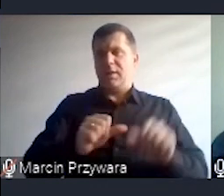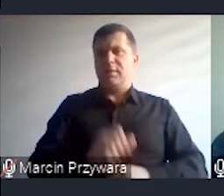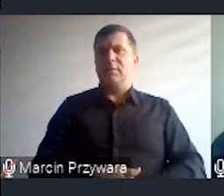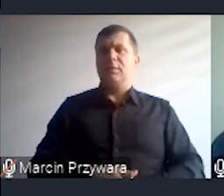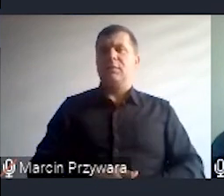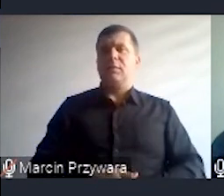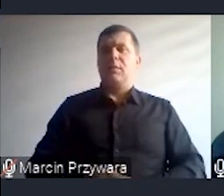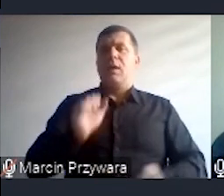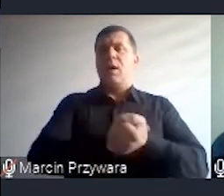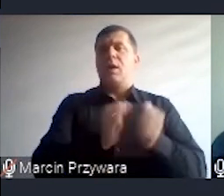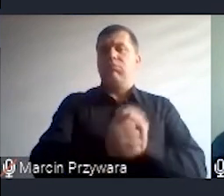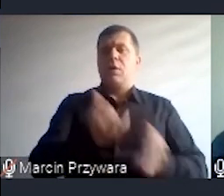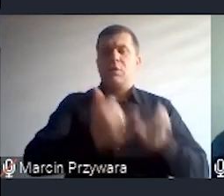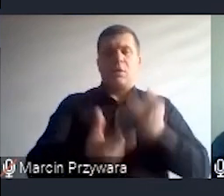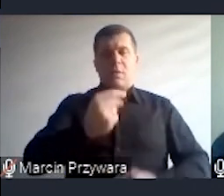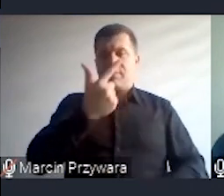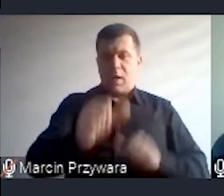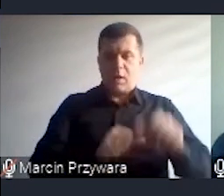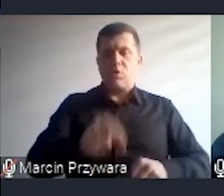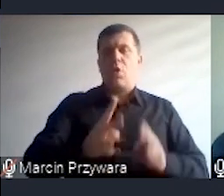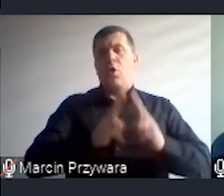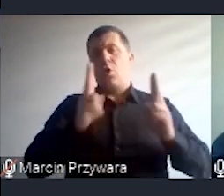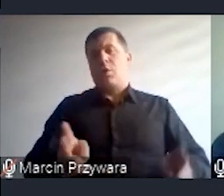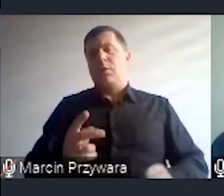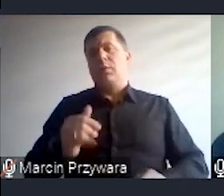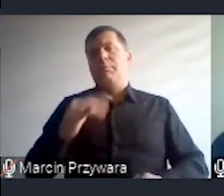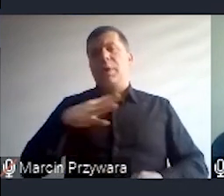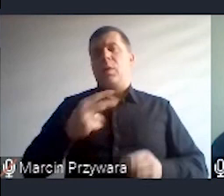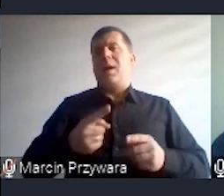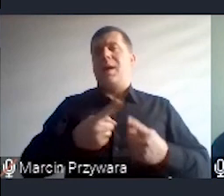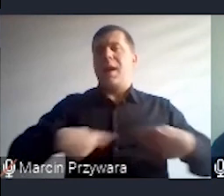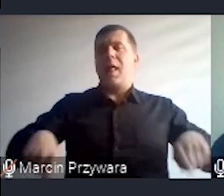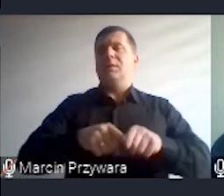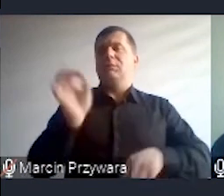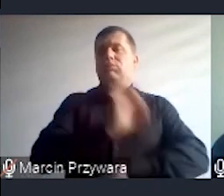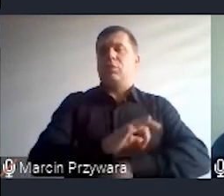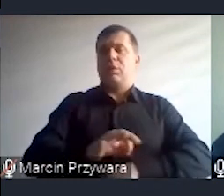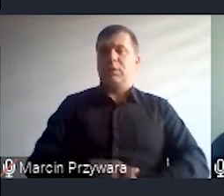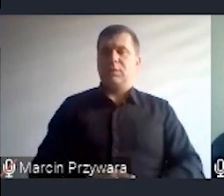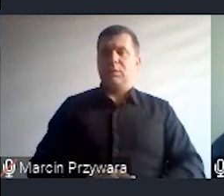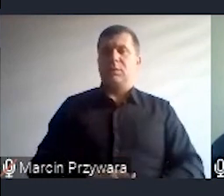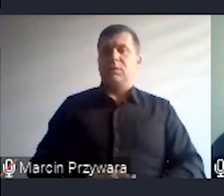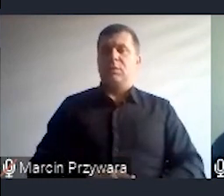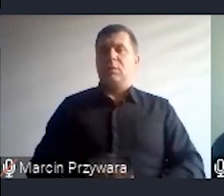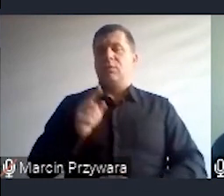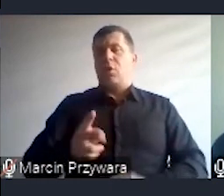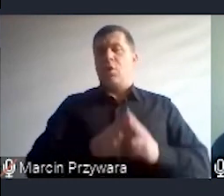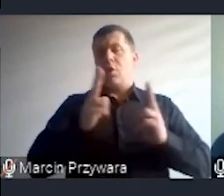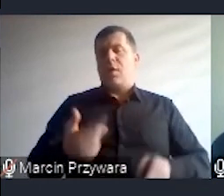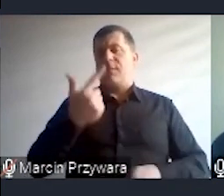albo jeśli nie 2 lata to okres przez jaki był realizowany projekt i w okresie tych 2 lat,